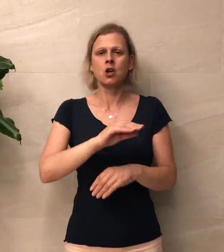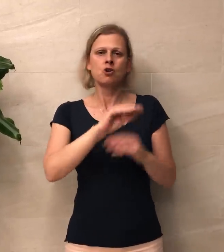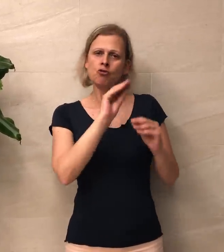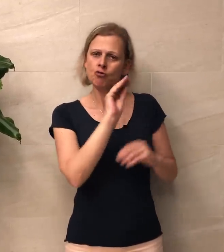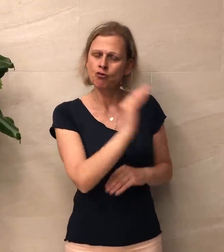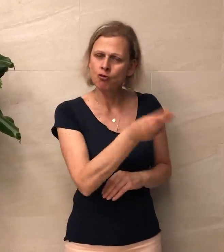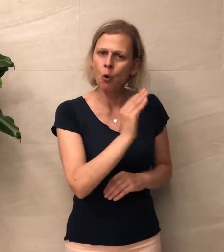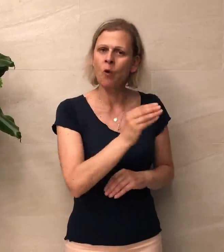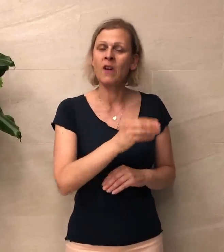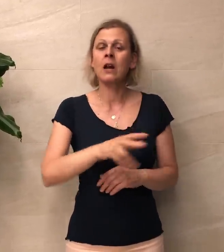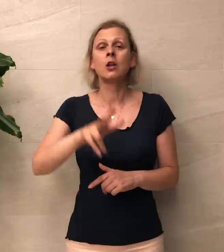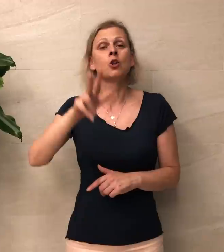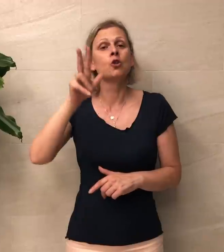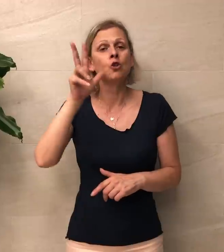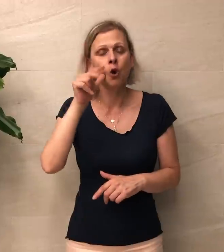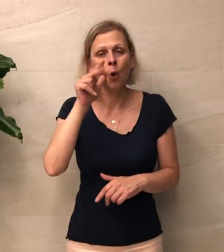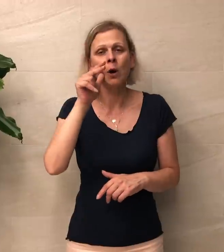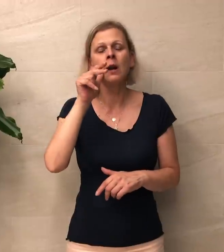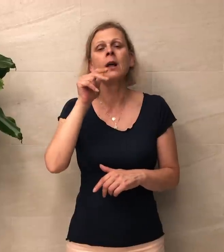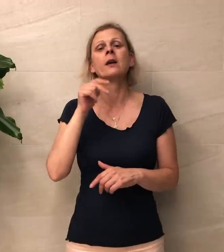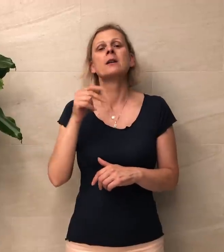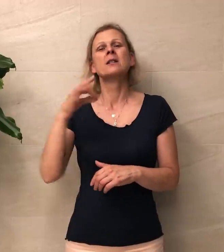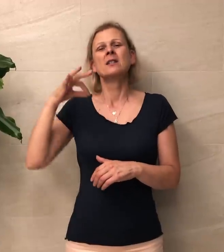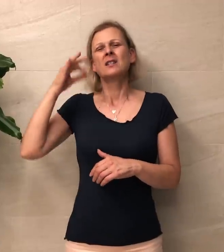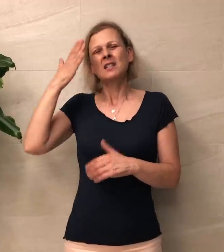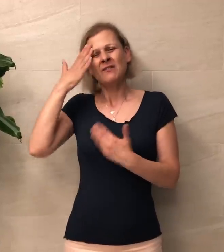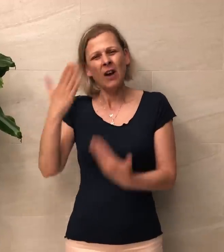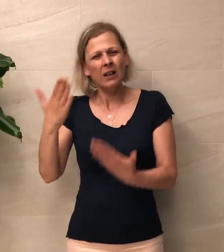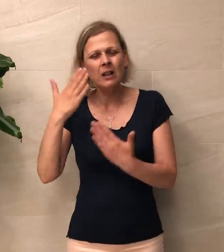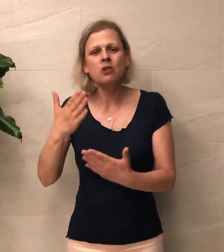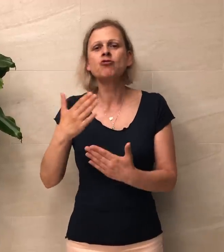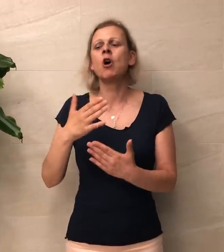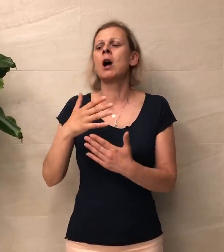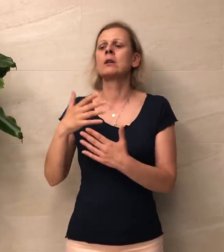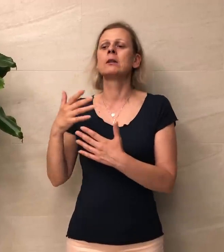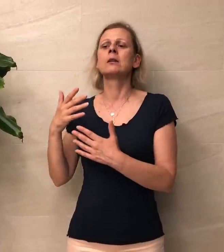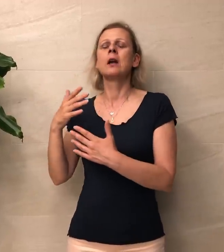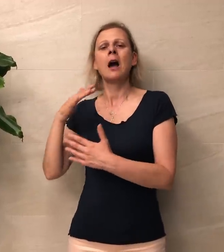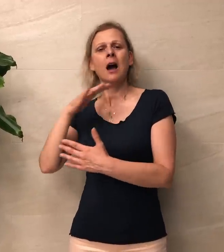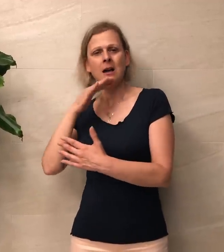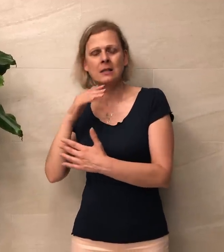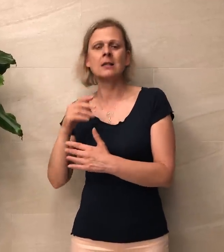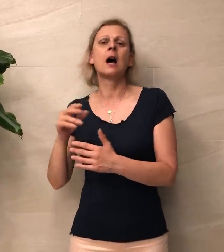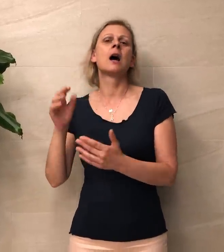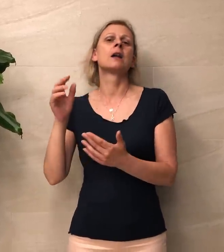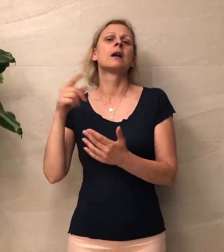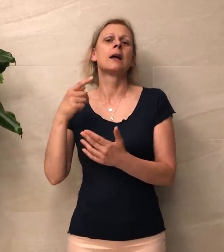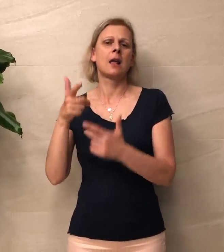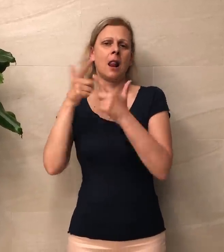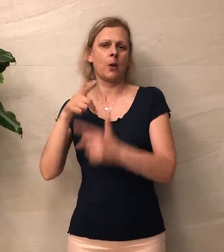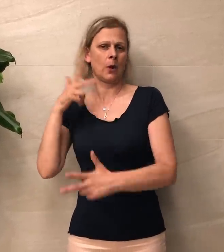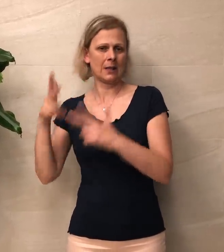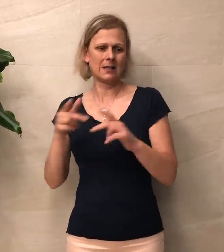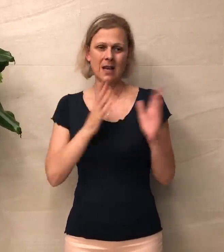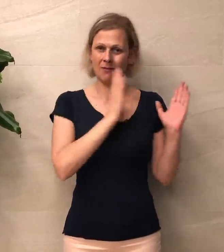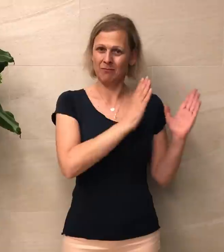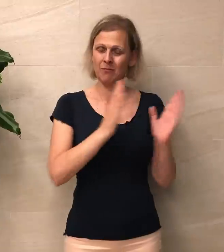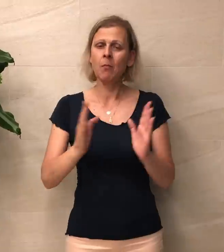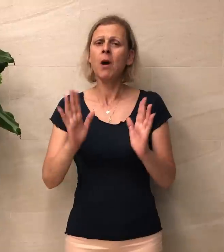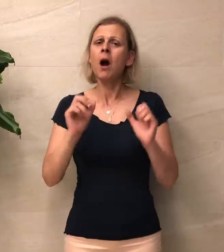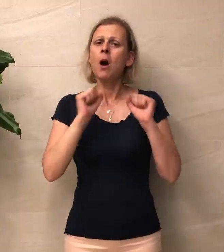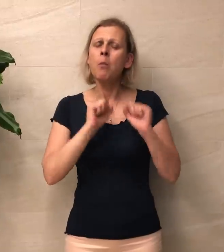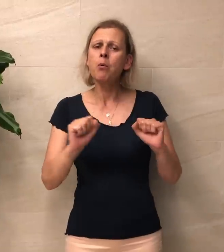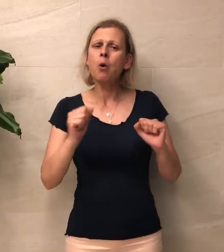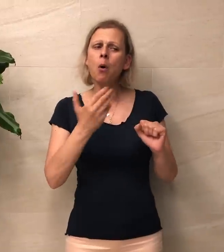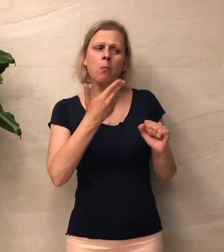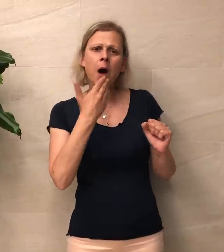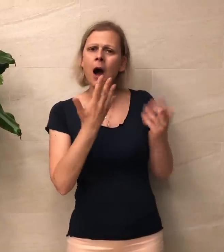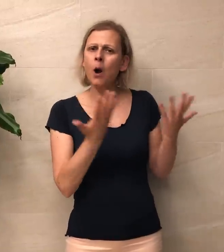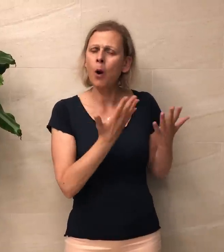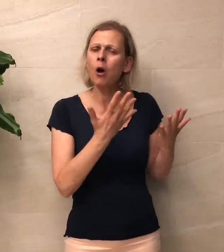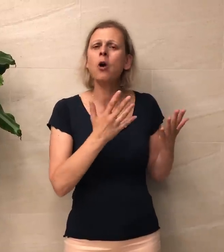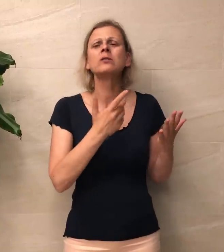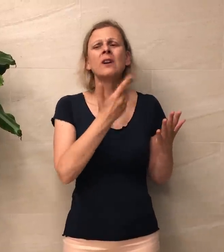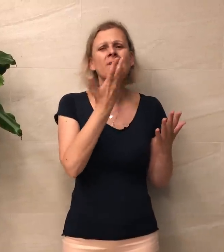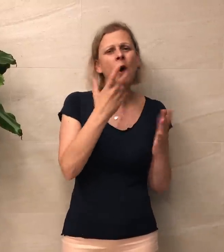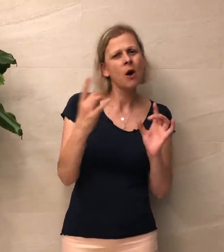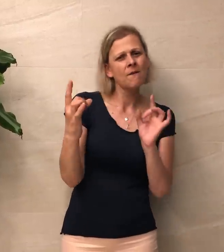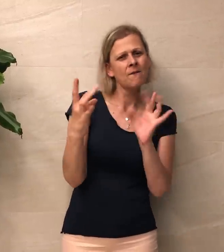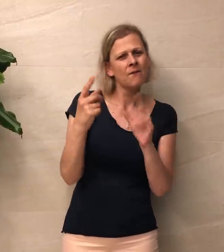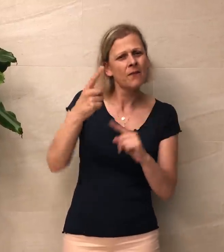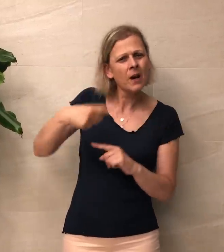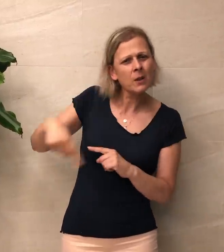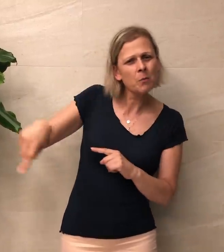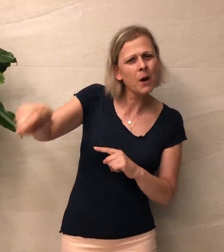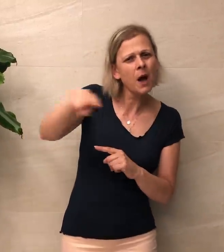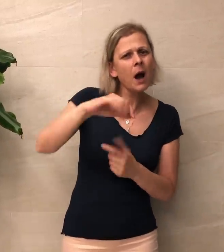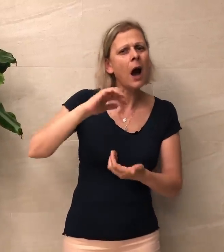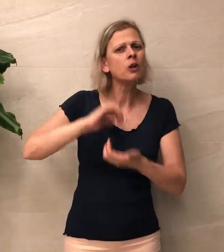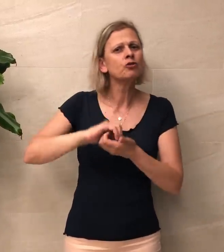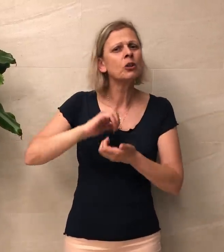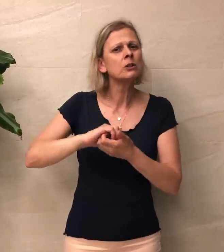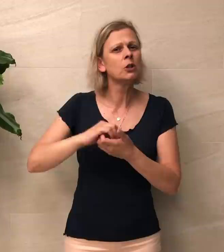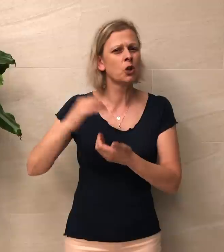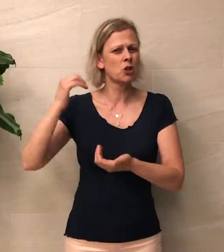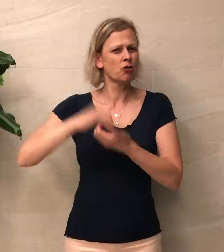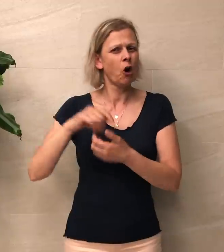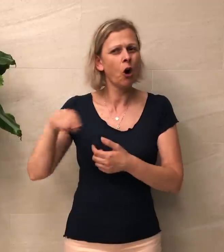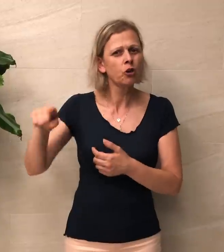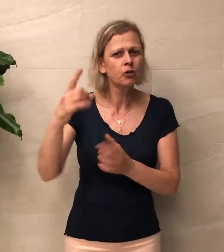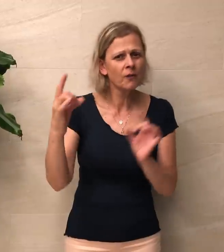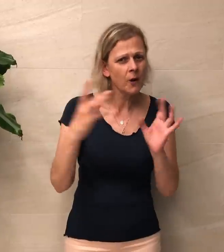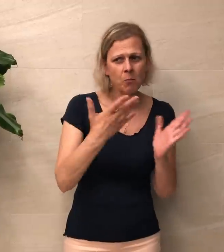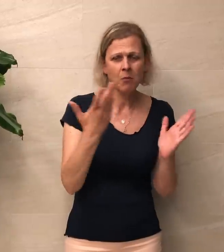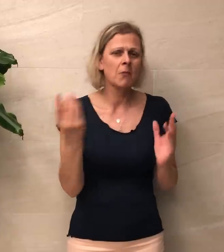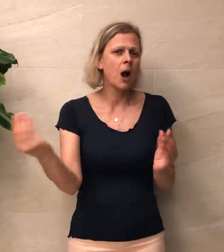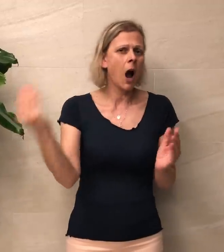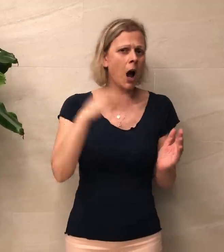giovani, donne, persone che vivono in condizione di svantaggio, anziani e lingua dei segni. Le Associazioni hanno potuto fornire un feedback relativo alla eventuale